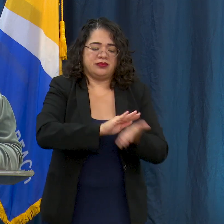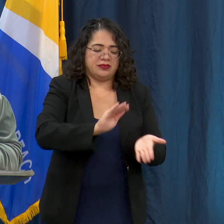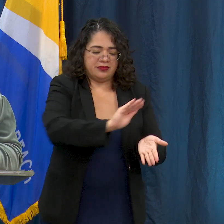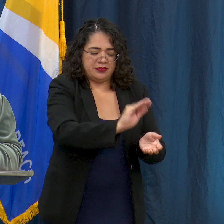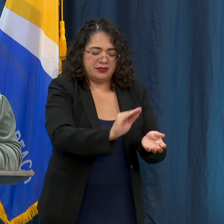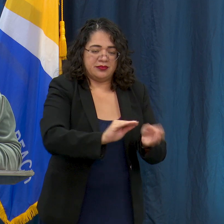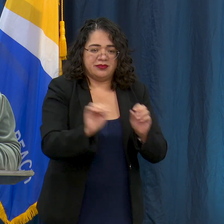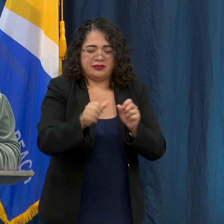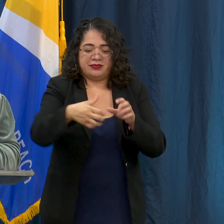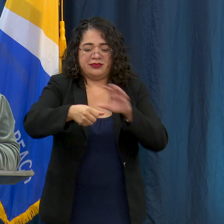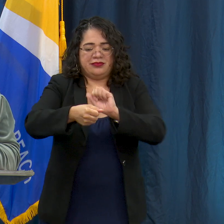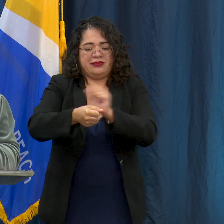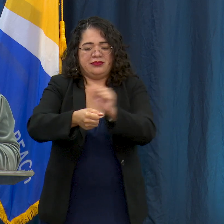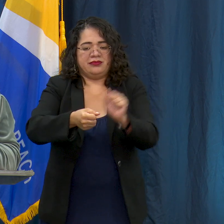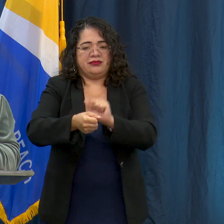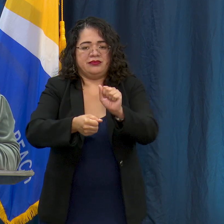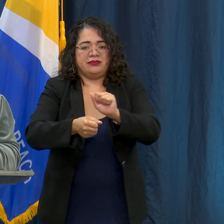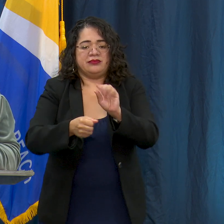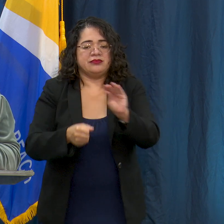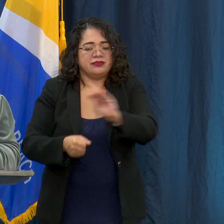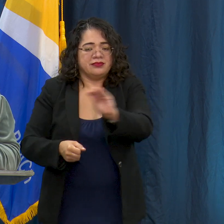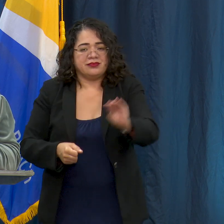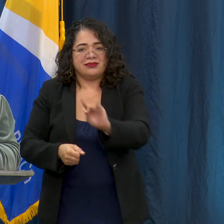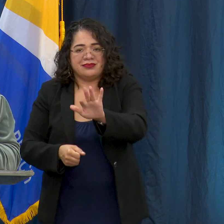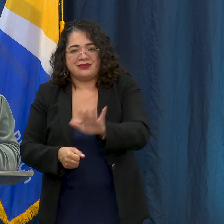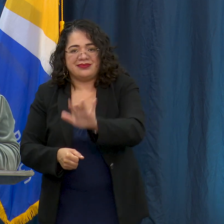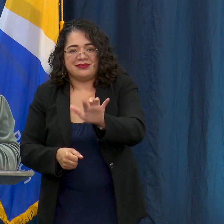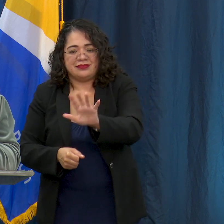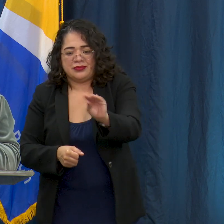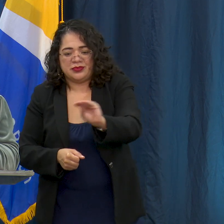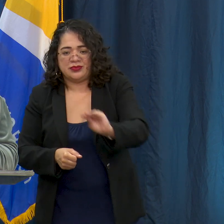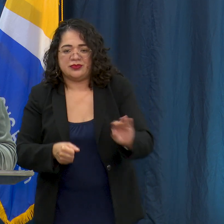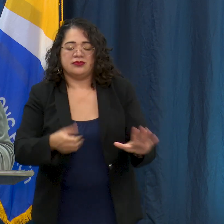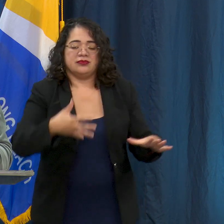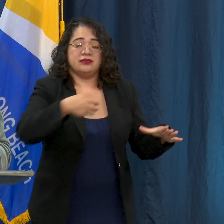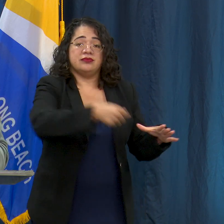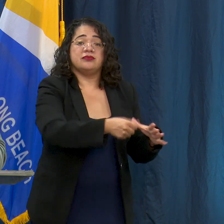en los votantes antes de tocar lows you say guantes decibels pero recuerden que